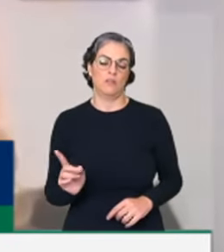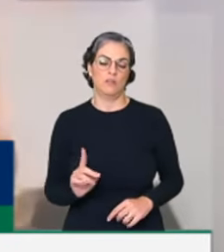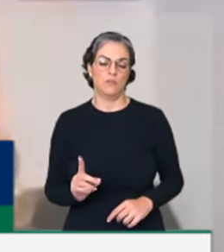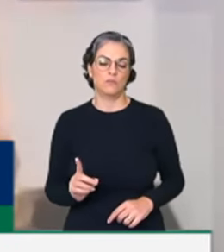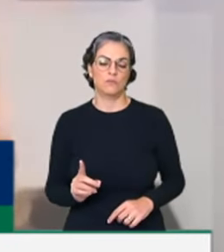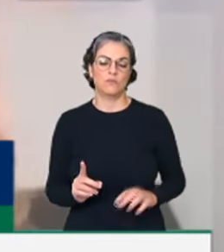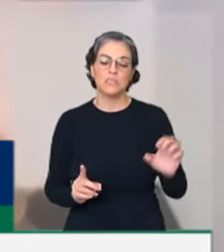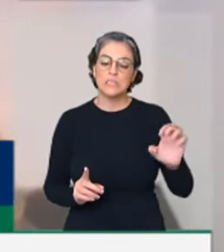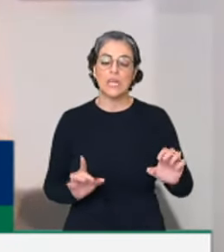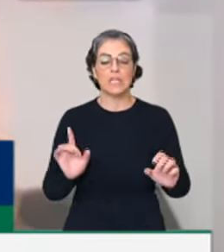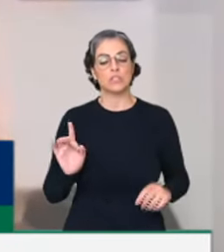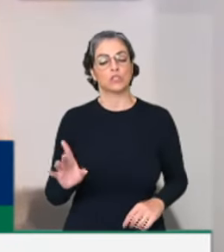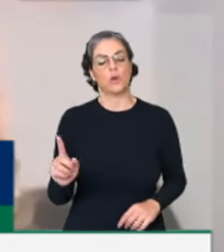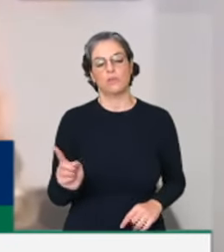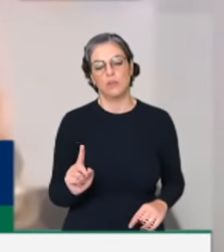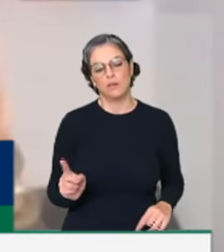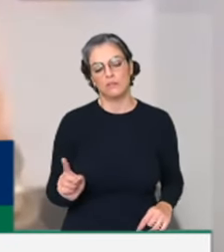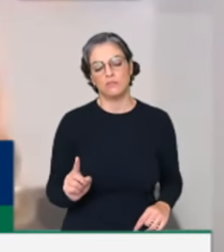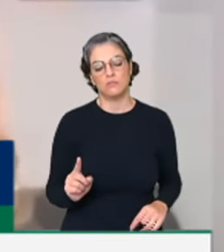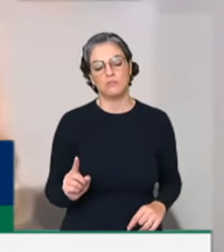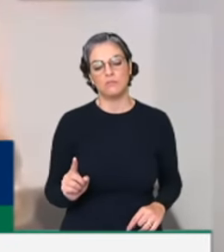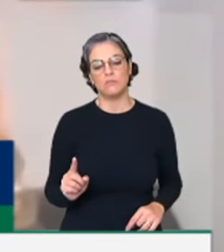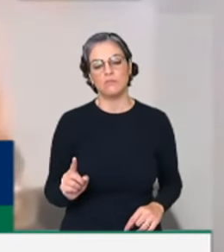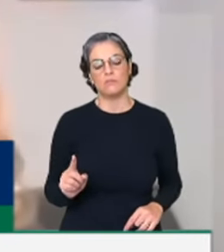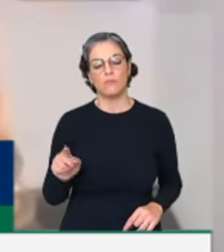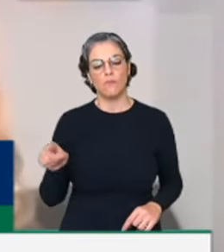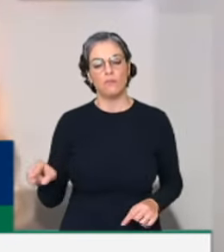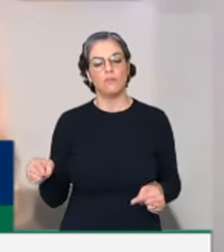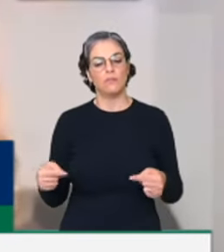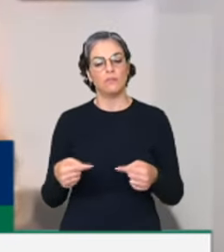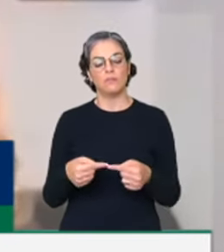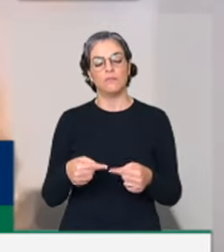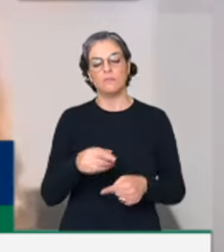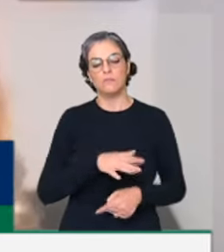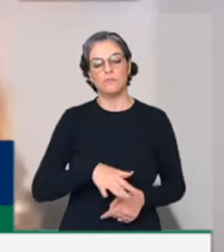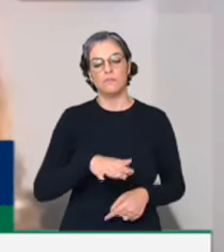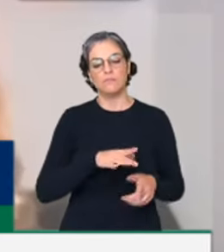FALA DOS DEMOCRATAS, VAI PELOS TRABALHADORES, PELA CLASSE OPERÁRIA, VAI.... PELO POVO BRASILEIRO. SENHOR